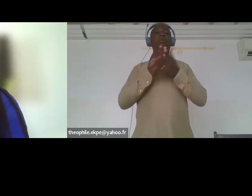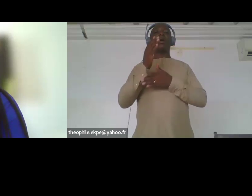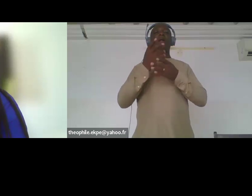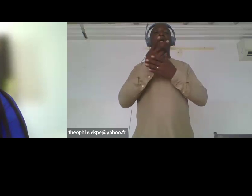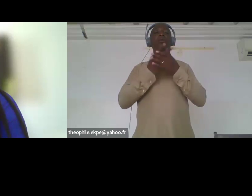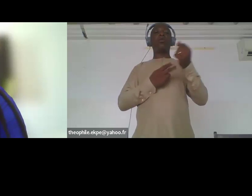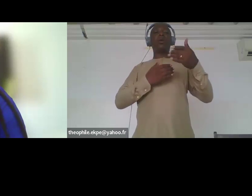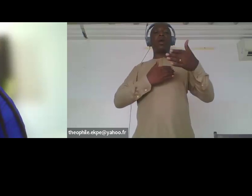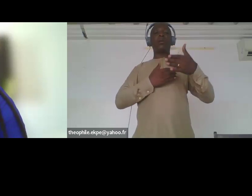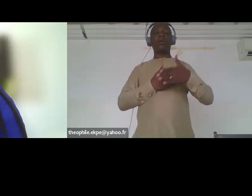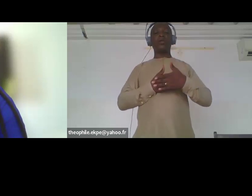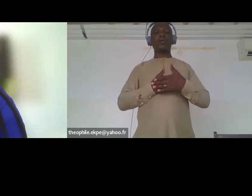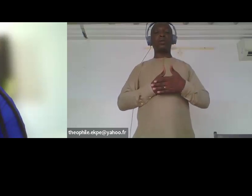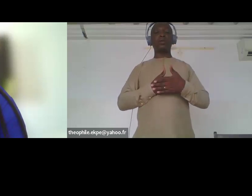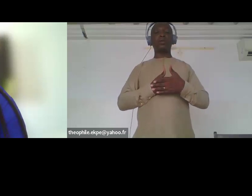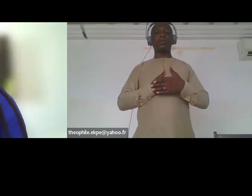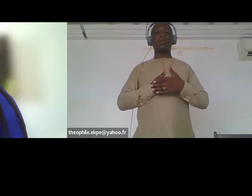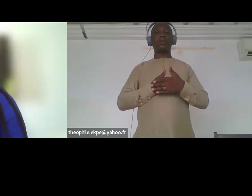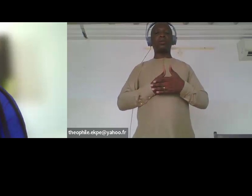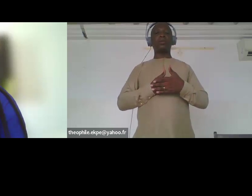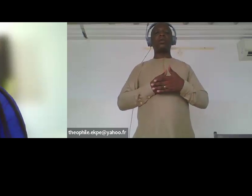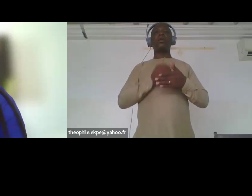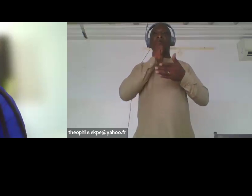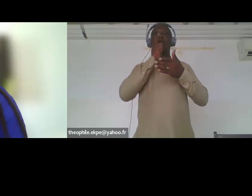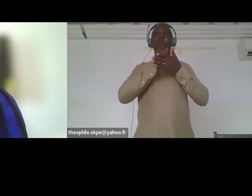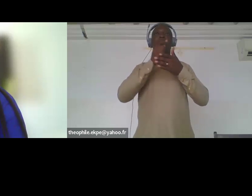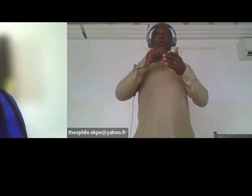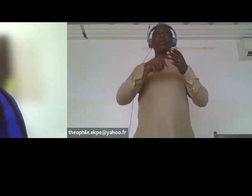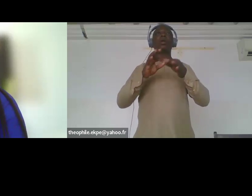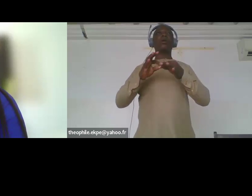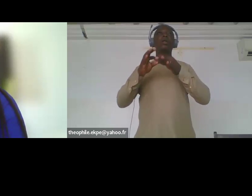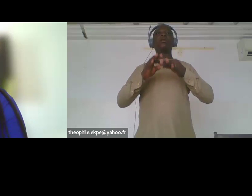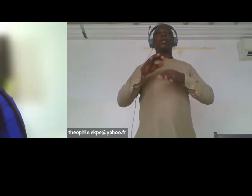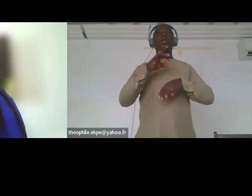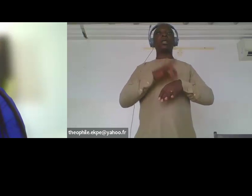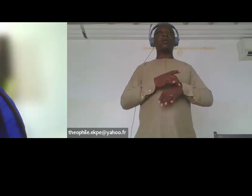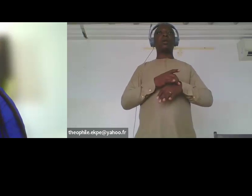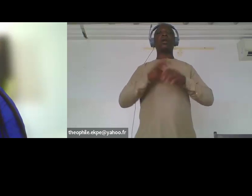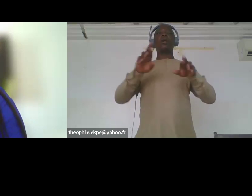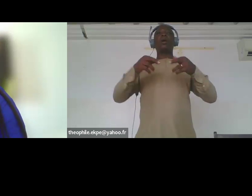approche sassurer que les collectivités territoriales rendent accessies aux